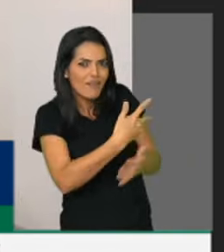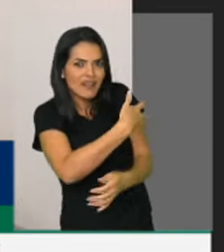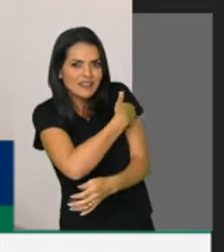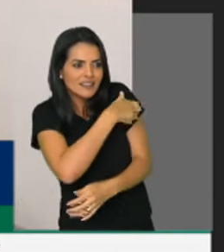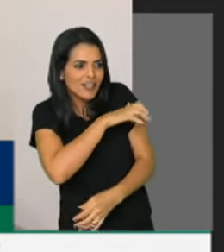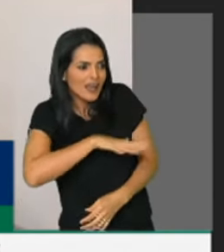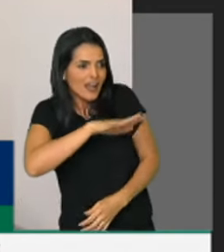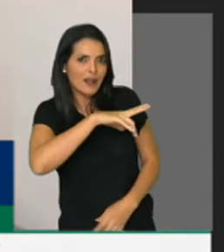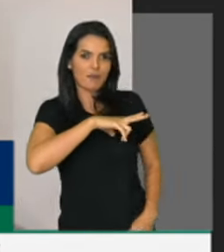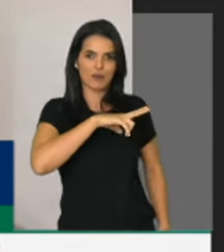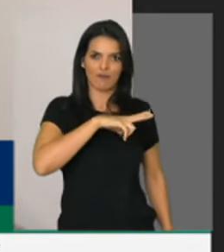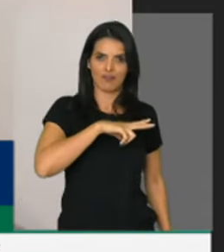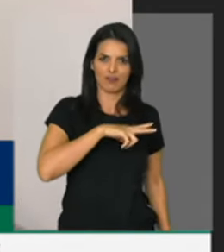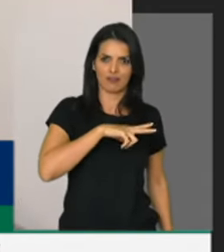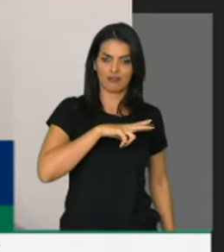VERDADEIRO ABSURDO A GENTE